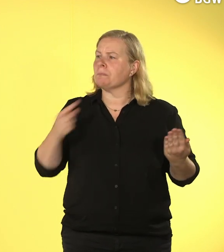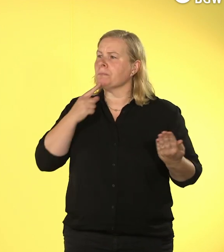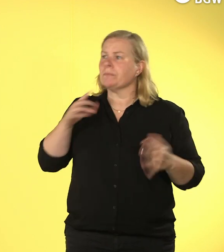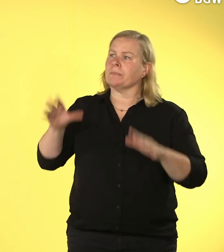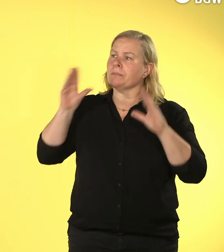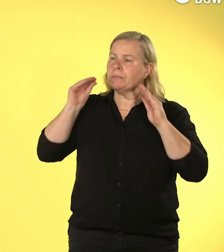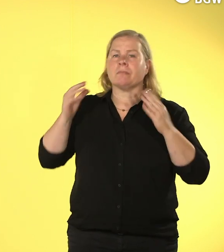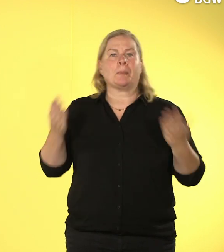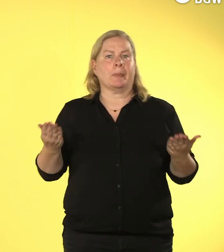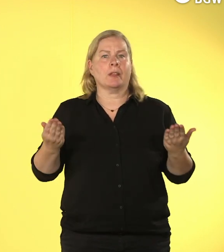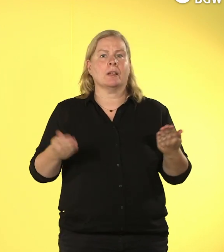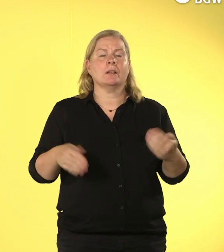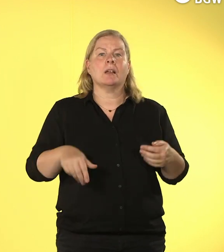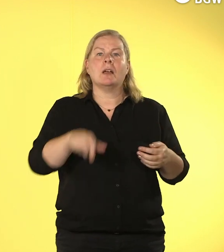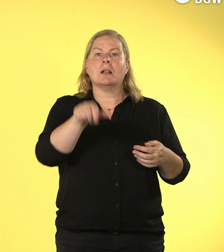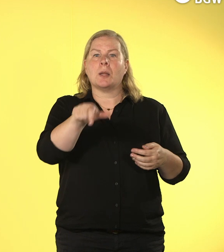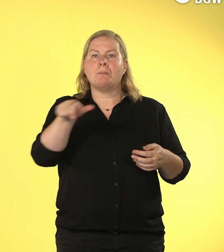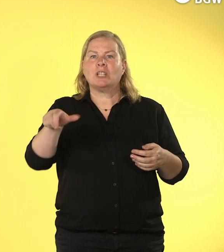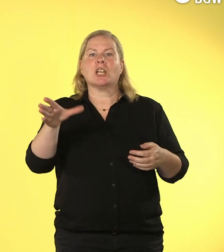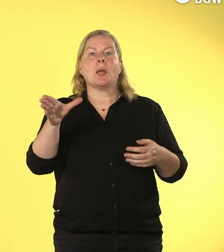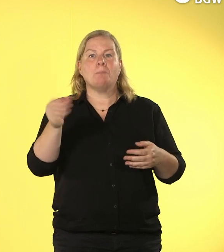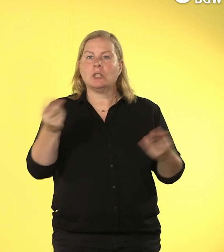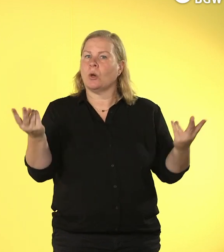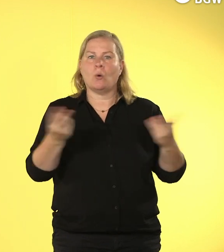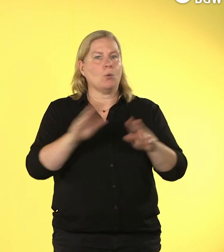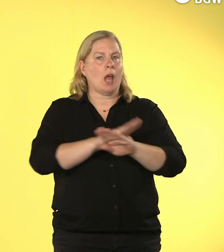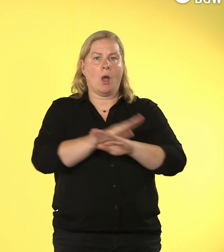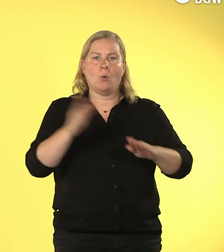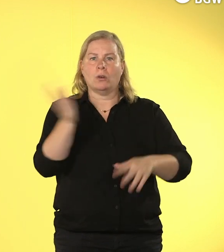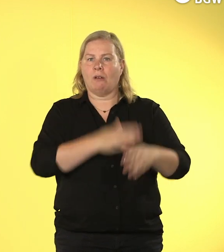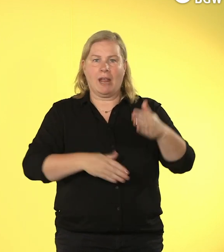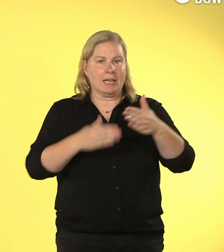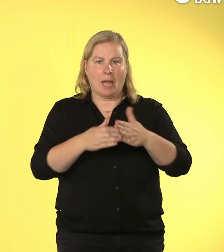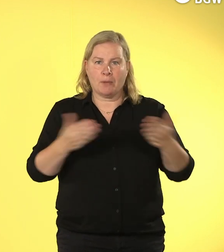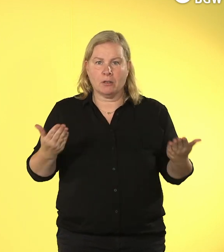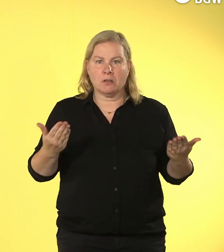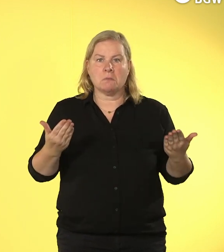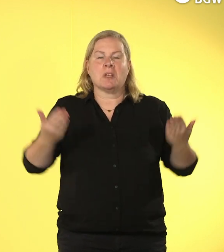Menschen mit und ohne Handicap lassen sich in keine Schublade stecken.